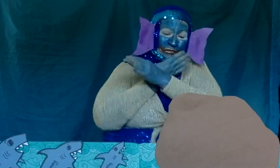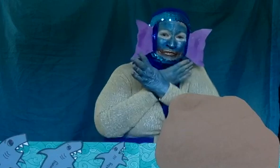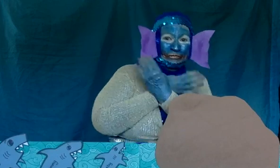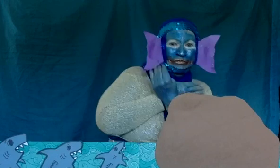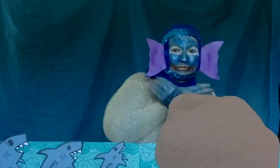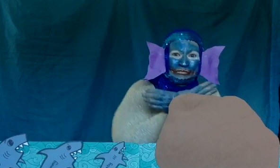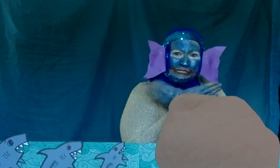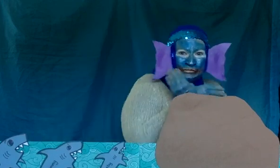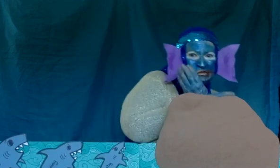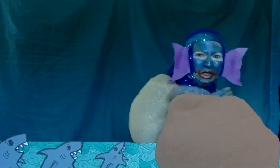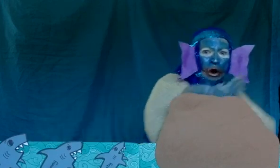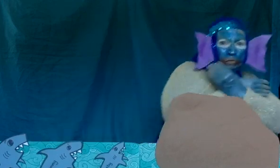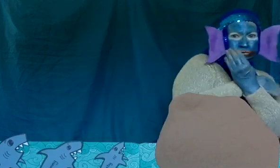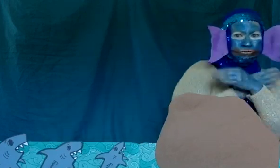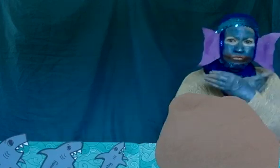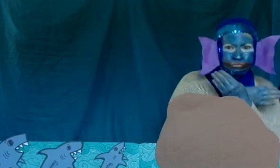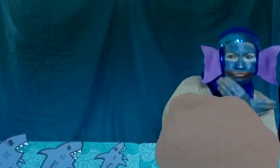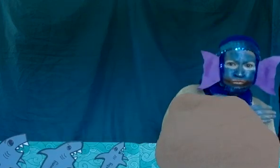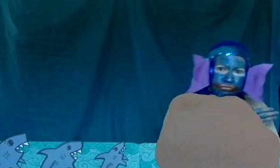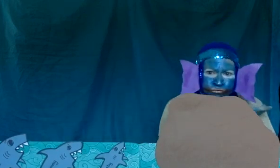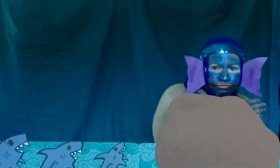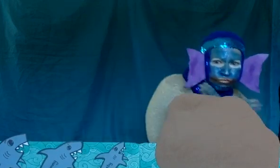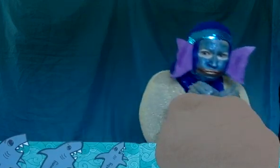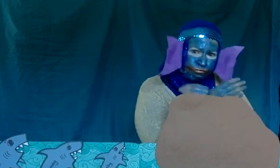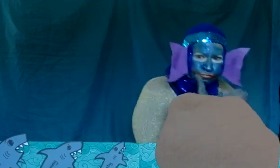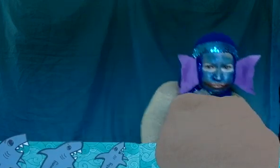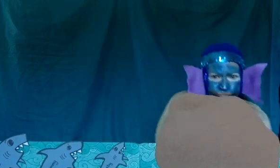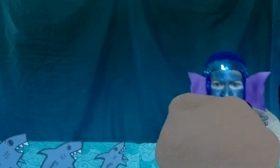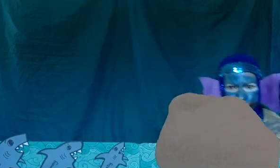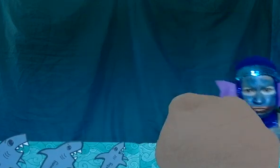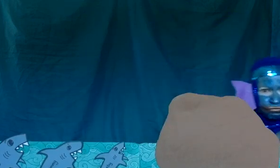(Bubble Noises)